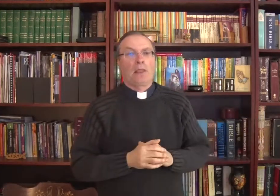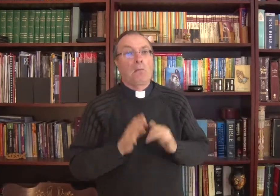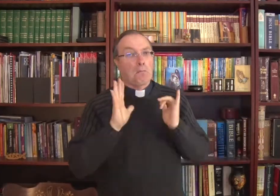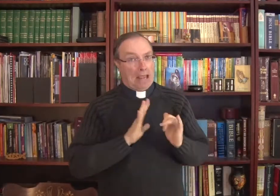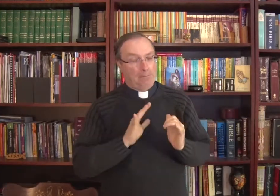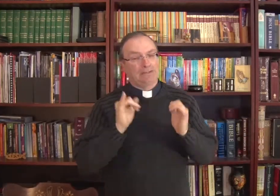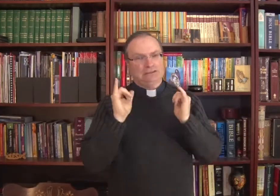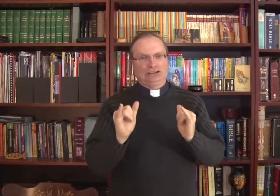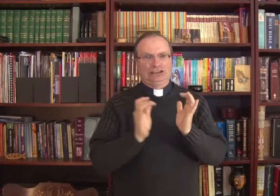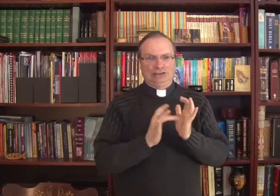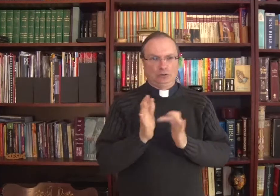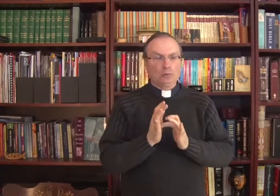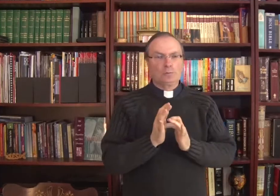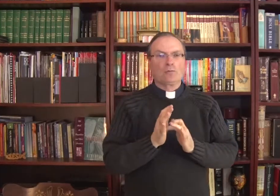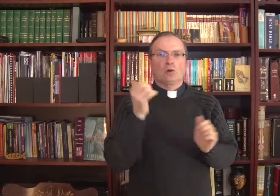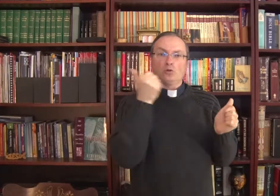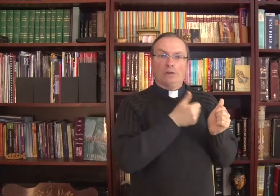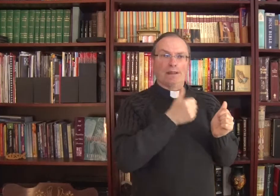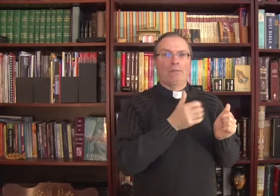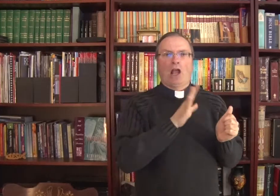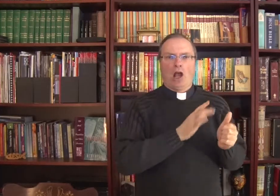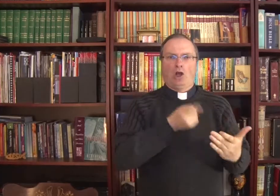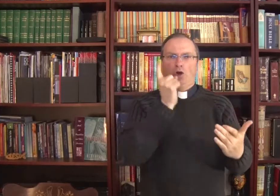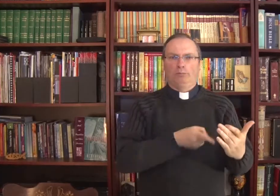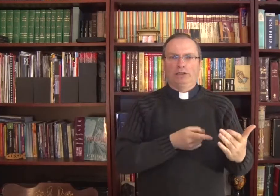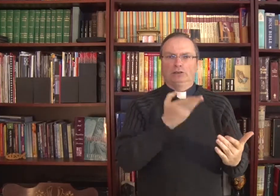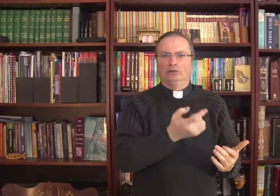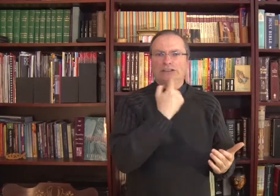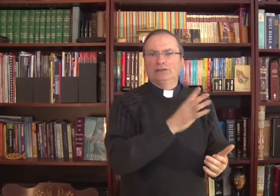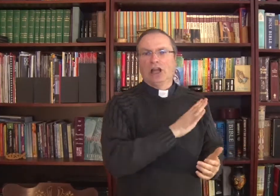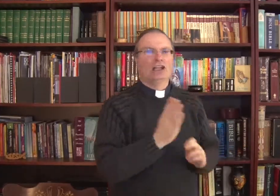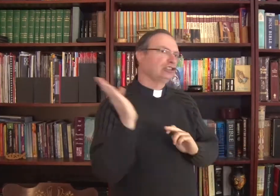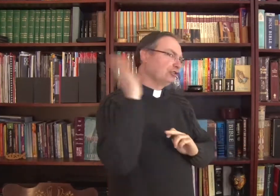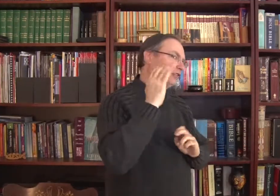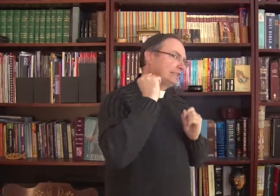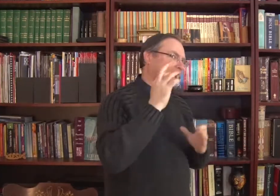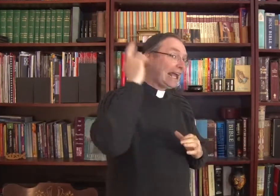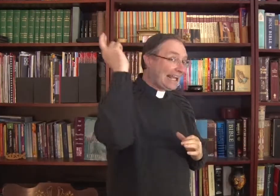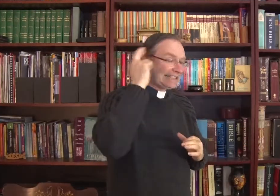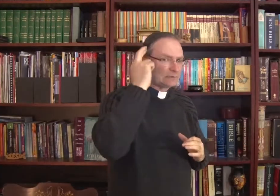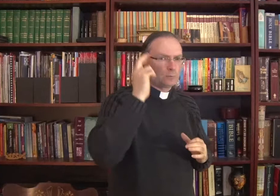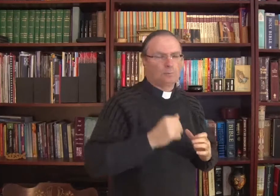Même Jésus lui-même a repris celui qui lui a giflé sans raison: